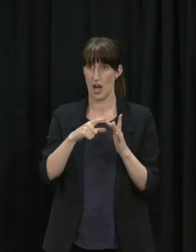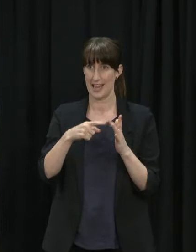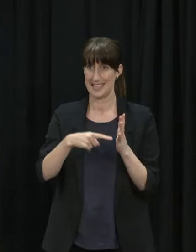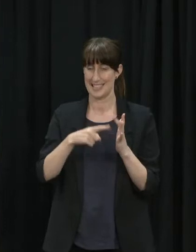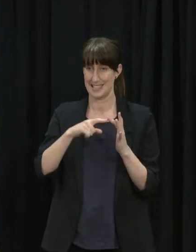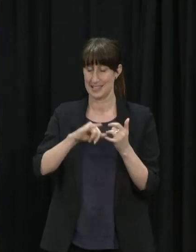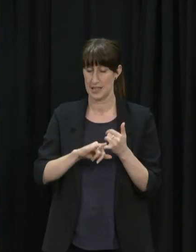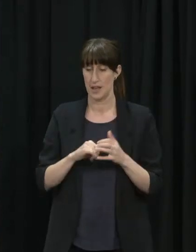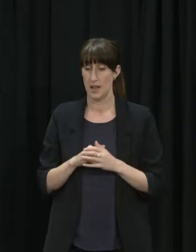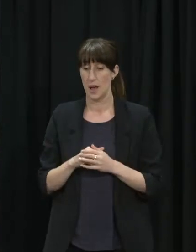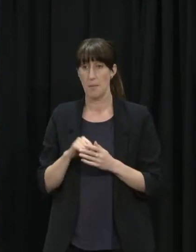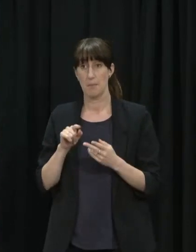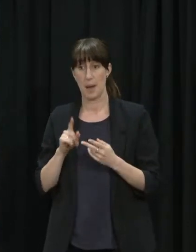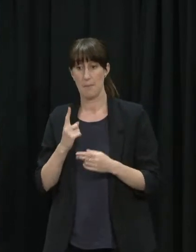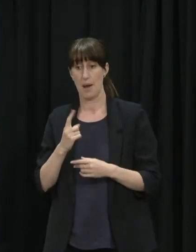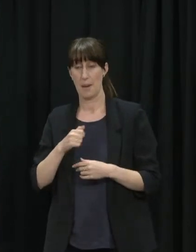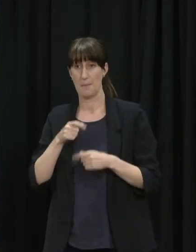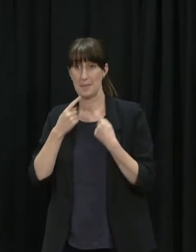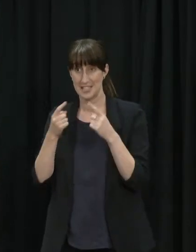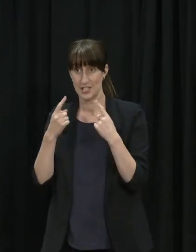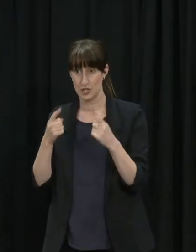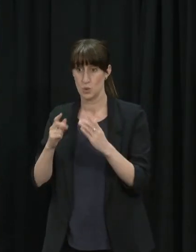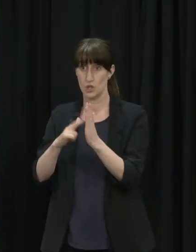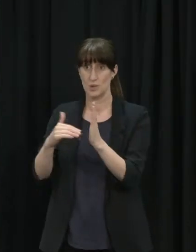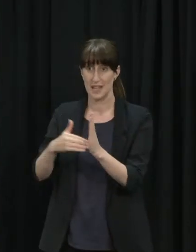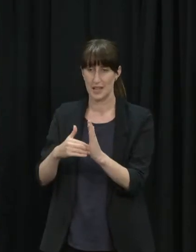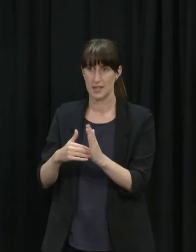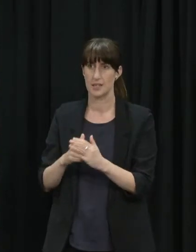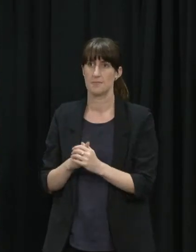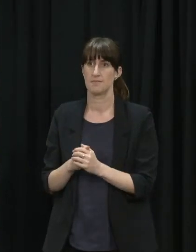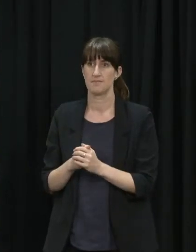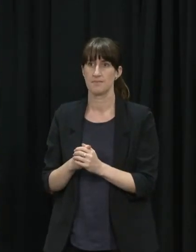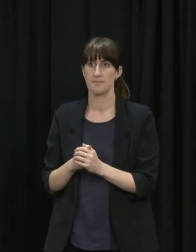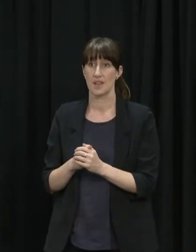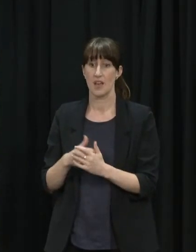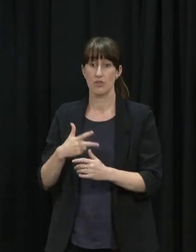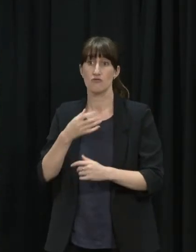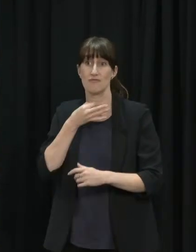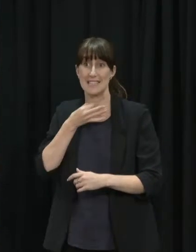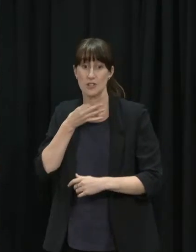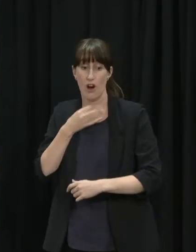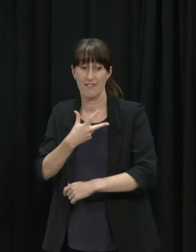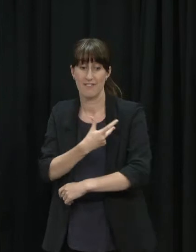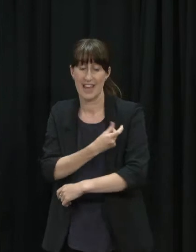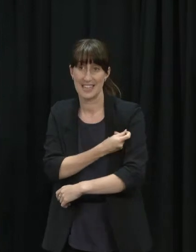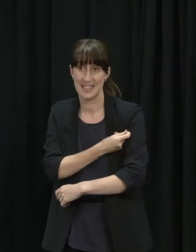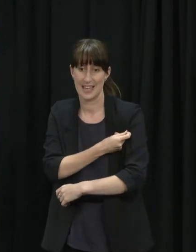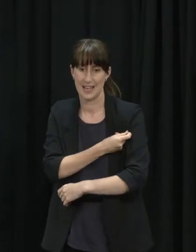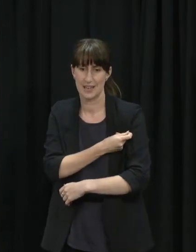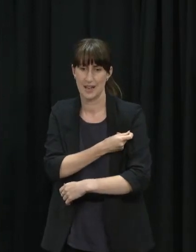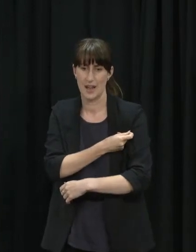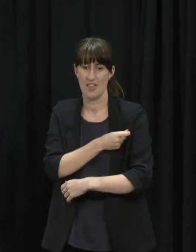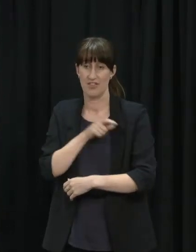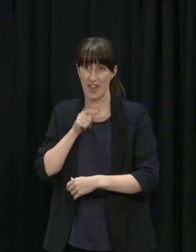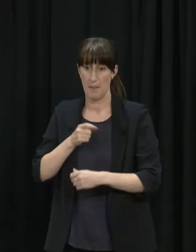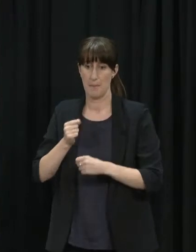tohunga hangarau ki te korero